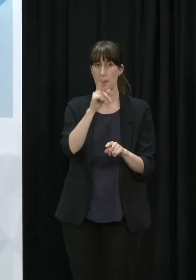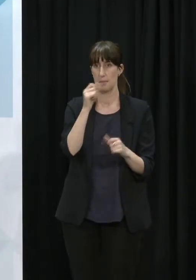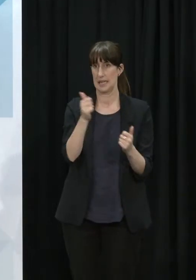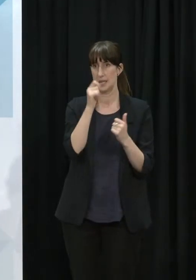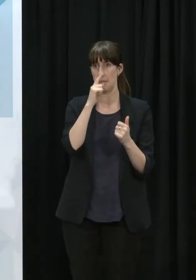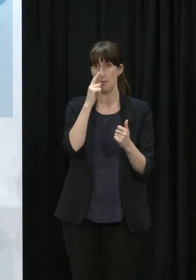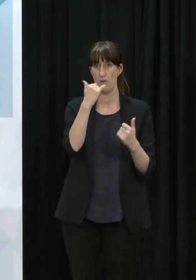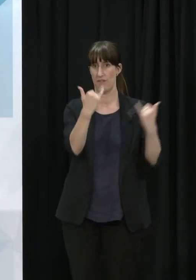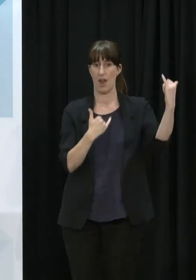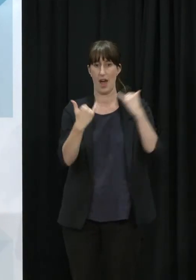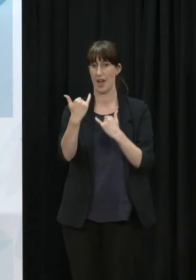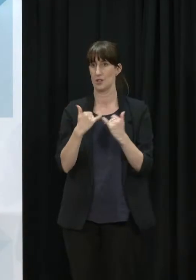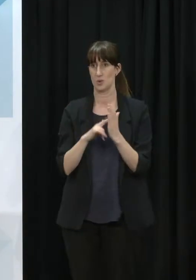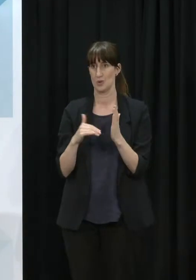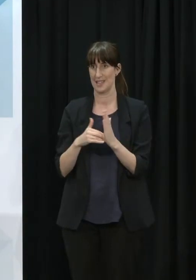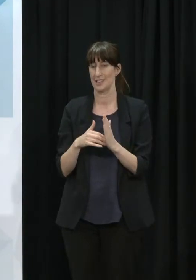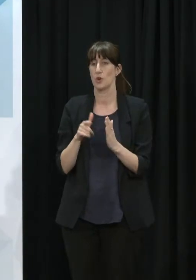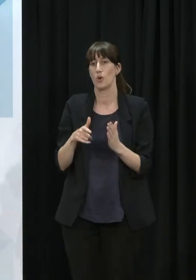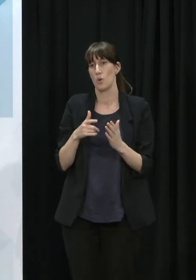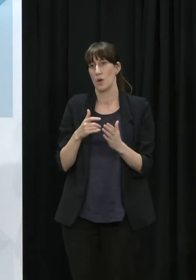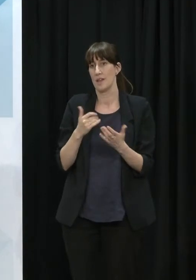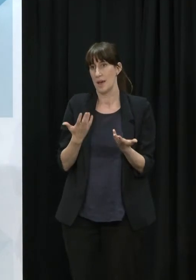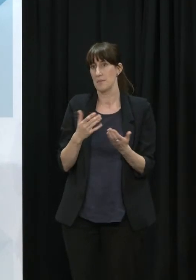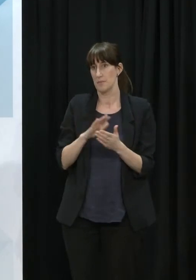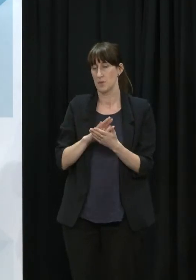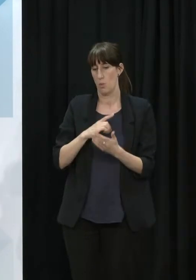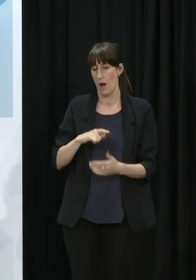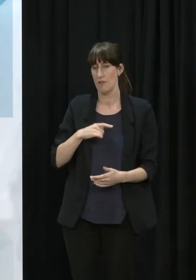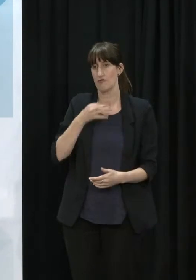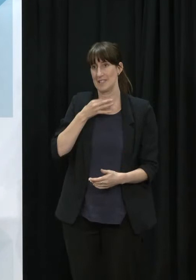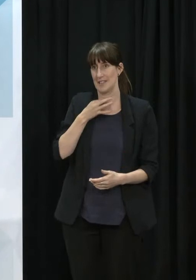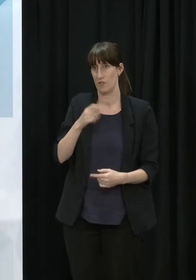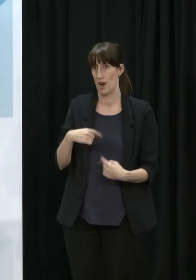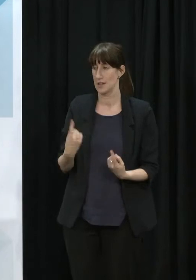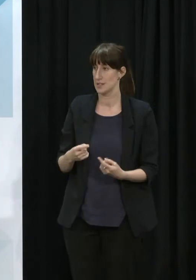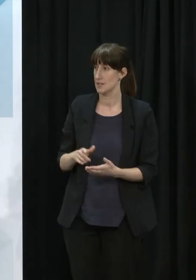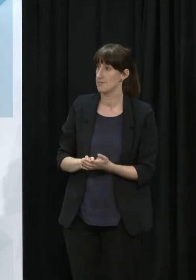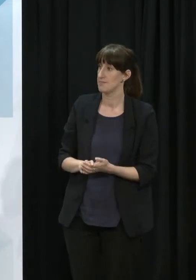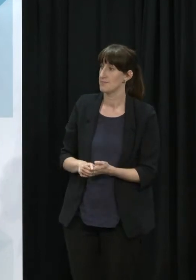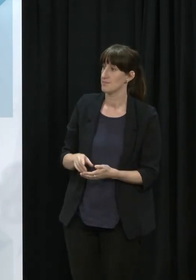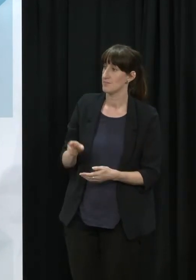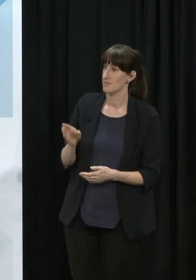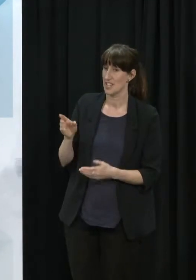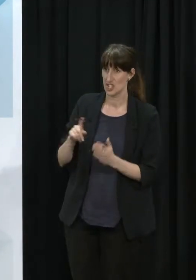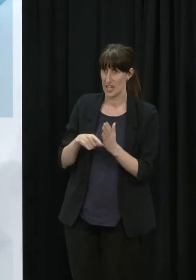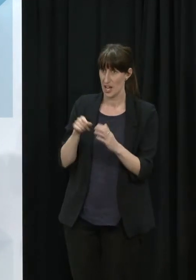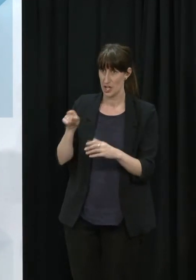mua, ae, te ahua o te ngaru tuatahi kia papatahi. Engari ki taku whakaaro he nui ake te awangawanga mo tatou ko nga mea e tupu ana i Uropi me Ahitereiria me nga waahi ka tae